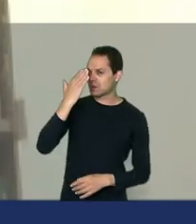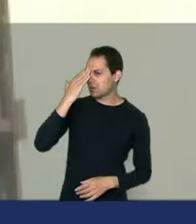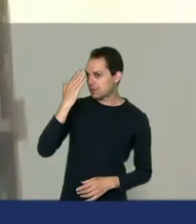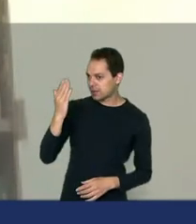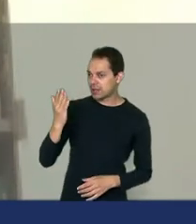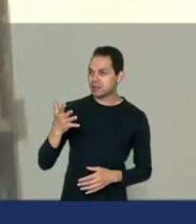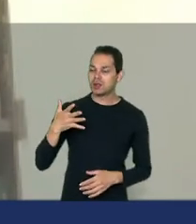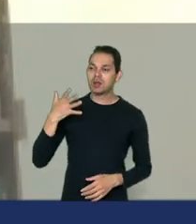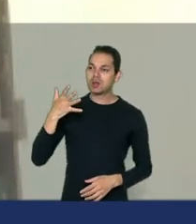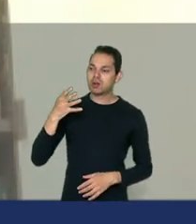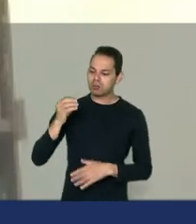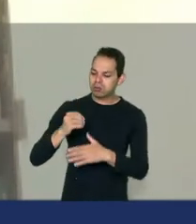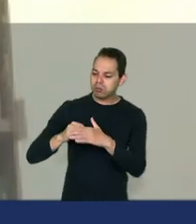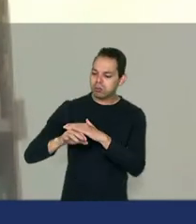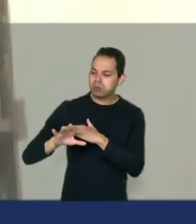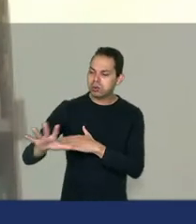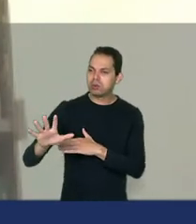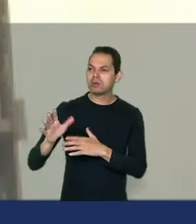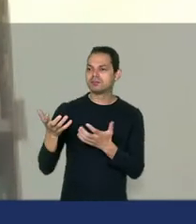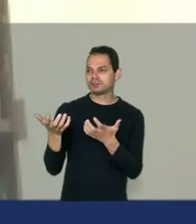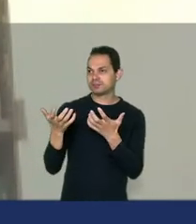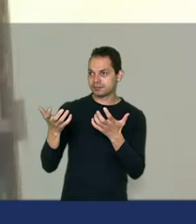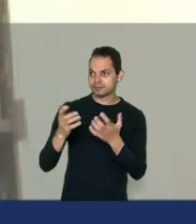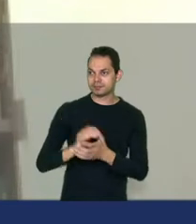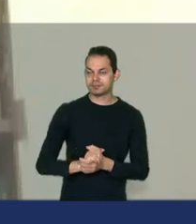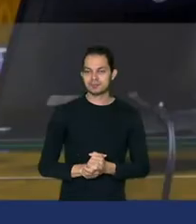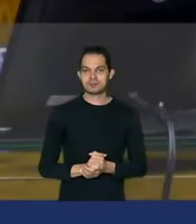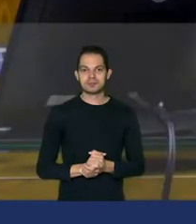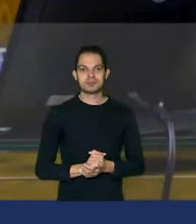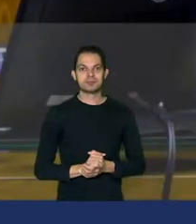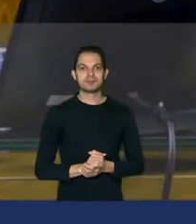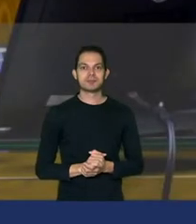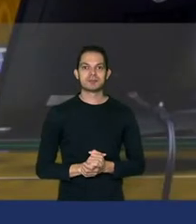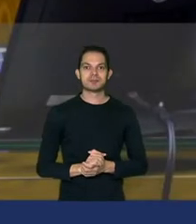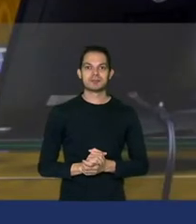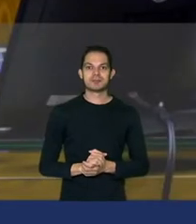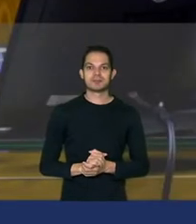O QUE EU TINHA A DIZER, SENHOR PRESIDENTE, MUITO OBRIGADO, SOLICITO QUE A MINHA FALA SEJA DIVULGADOS NOS CANAIS DESSA